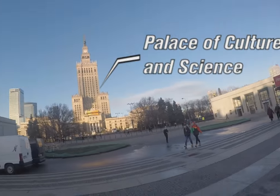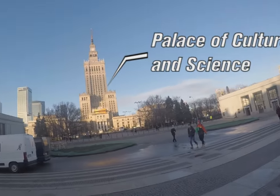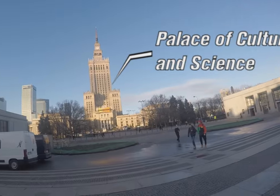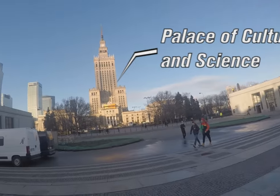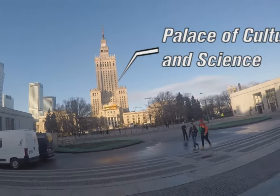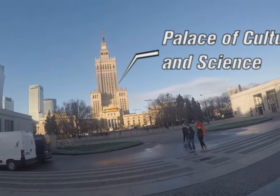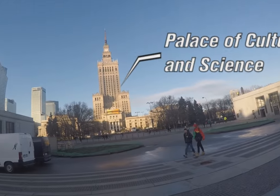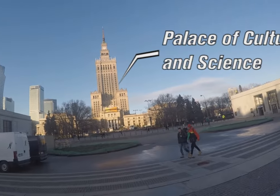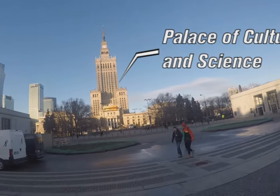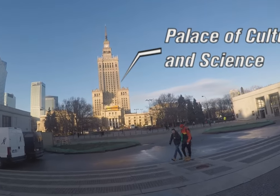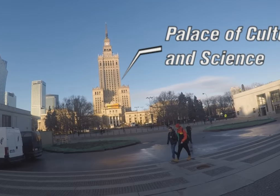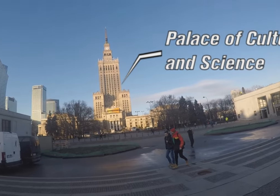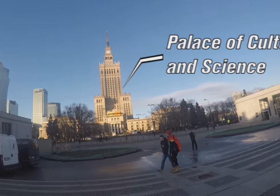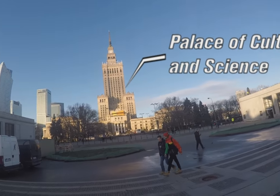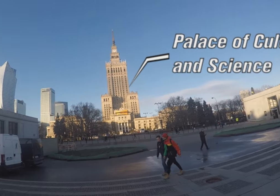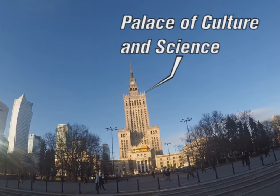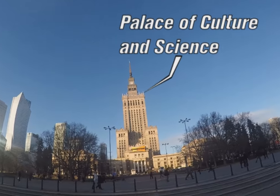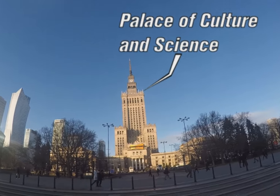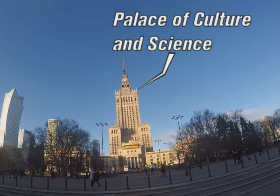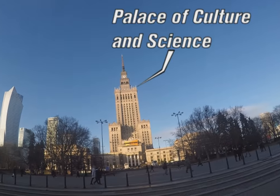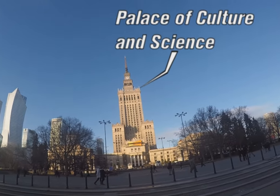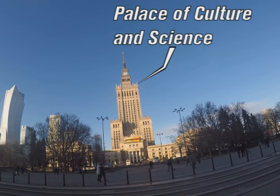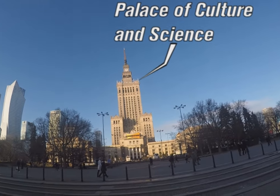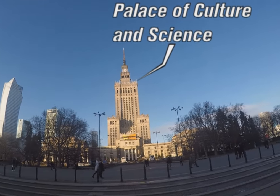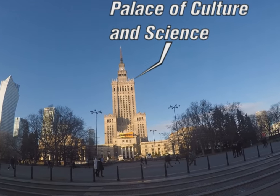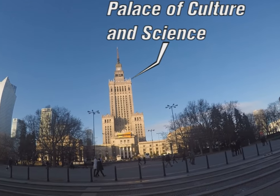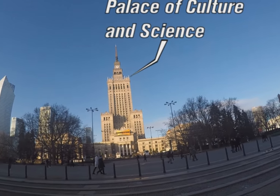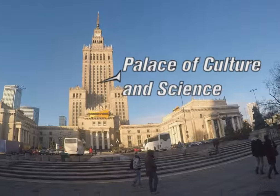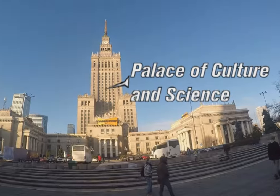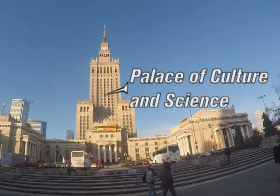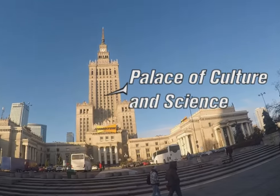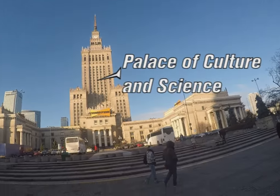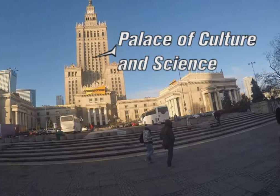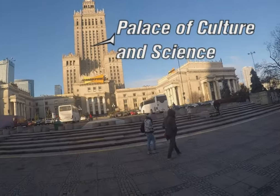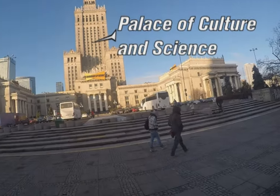(Kultur- und Wissenschaftspalast Warschau)